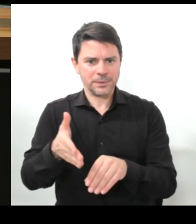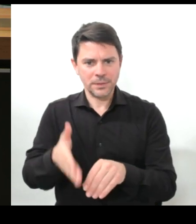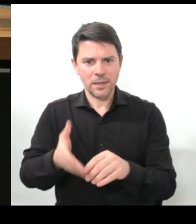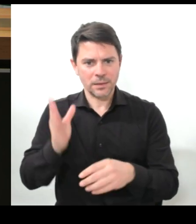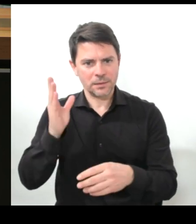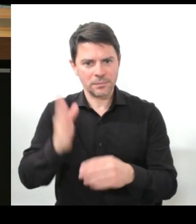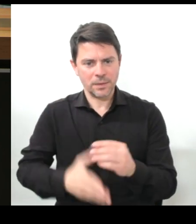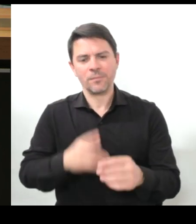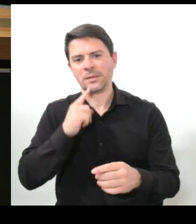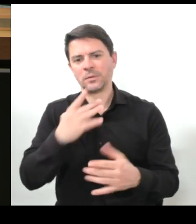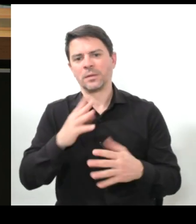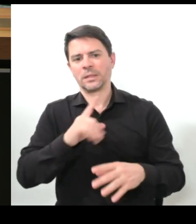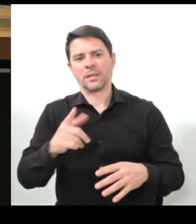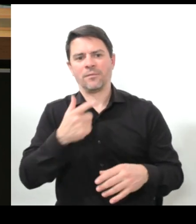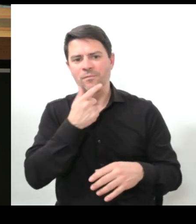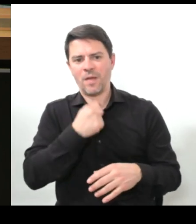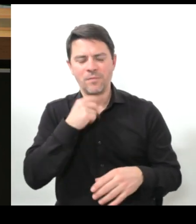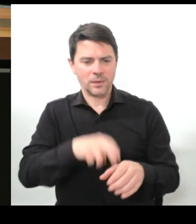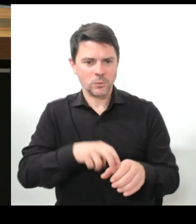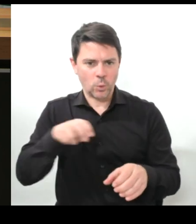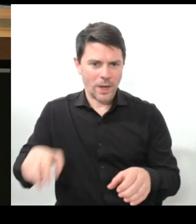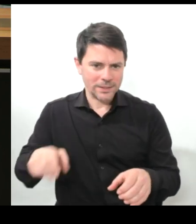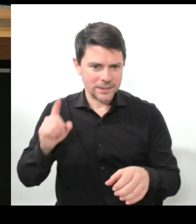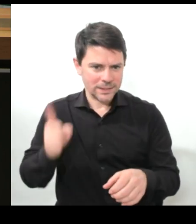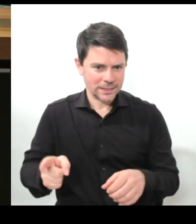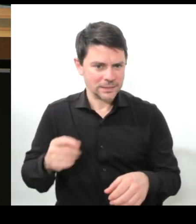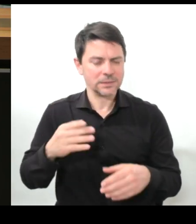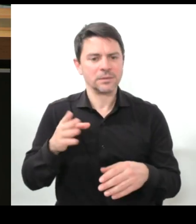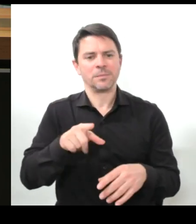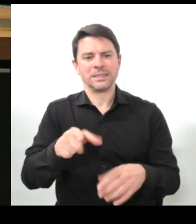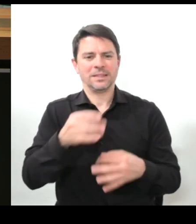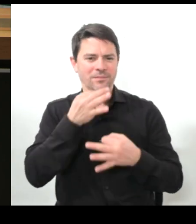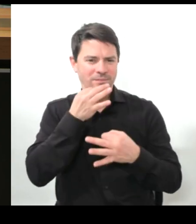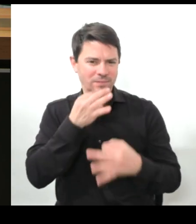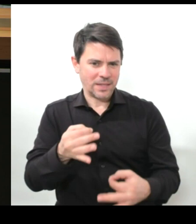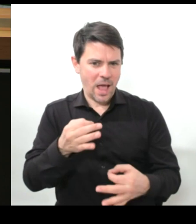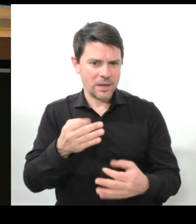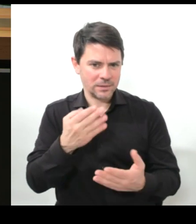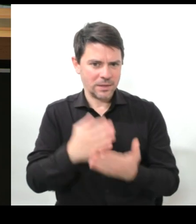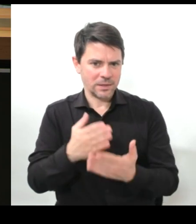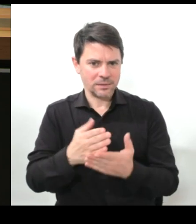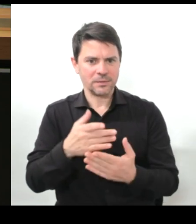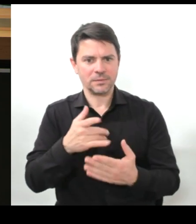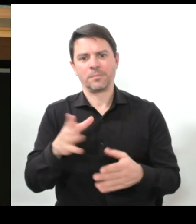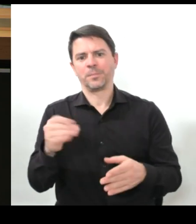Es ist geschenkt in Wahlkampfzeiten. Aber es ist leider der Schwierigkeit und dem